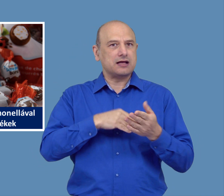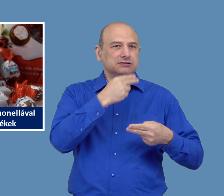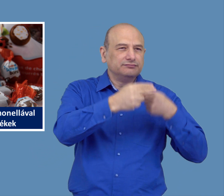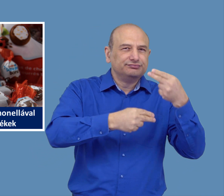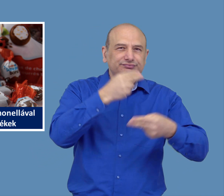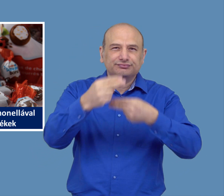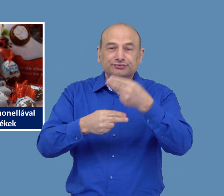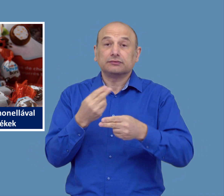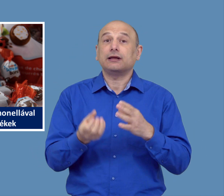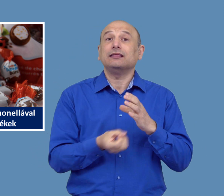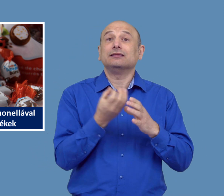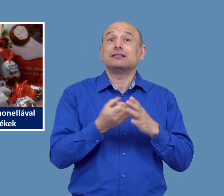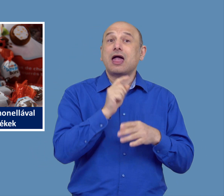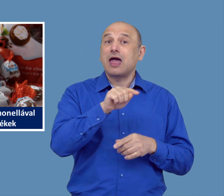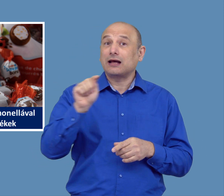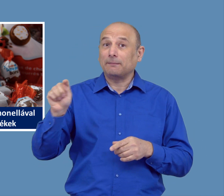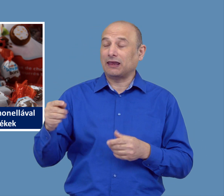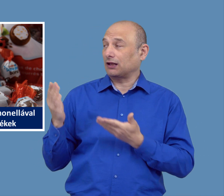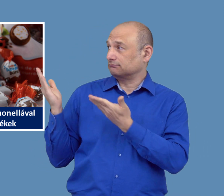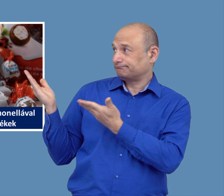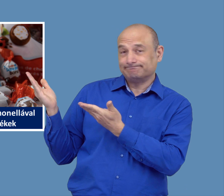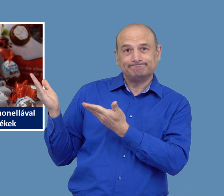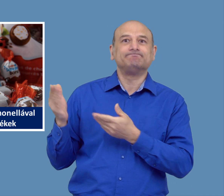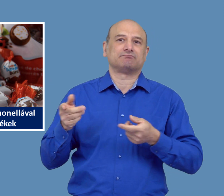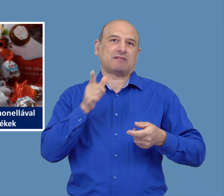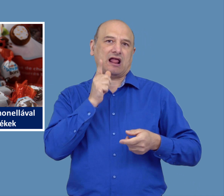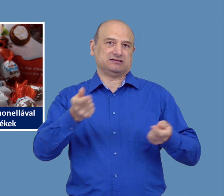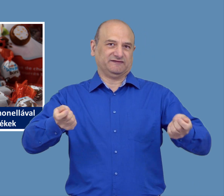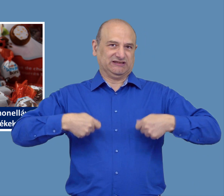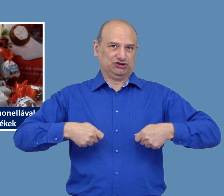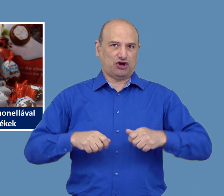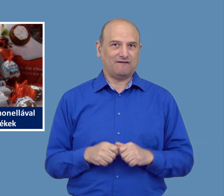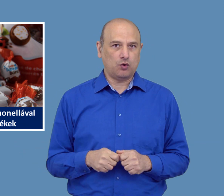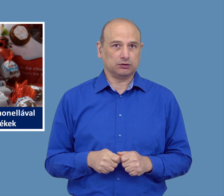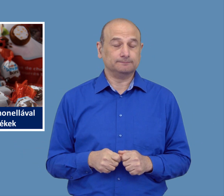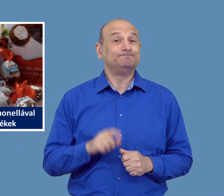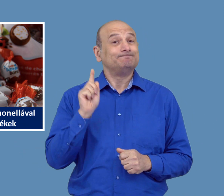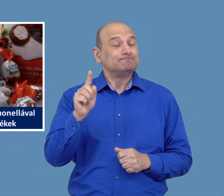megkezdte az érintett termékek nyomonkövetési vizsgálatát. A képen látható termékek érintettek a visszahívásban.